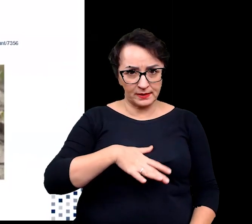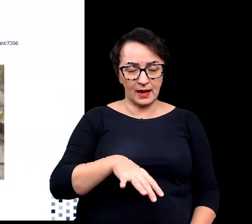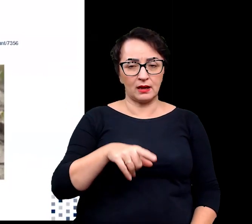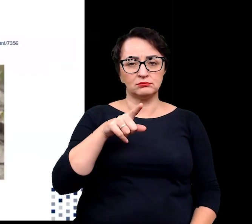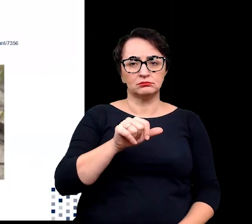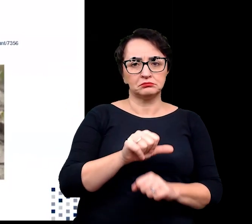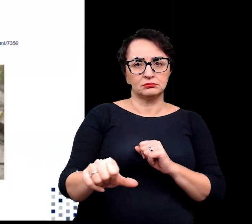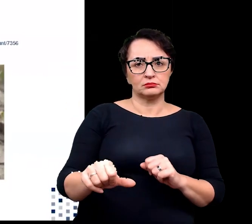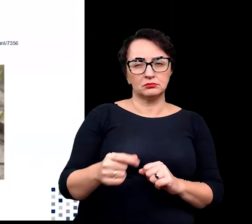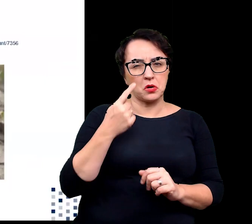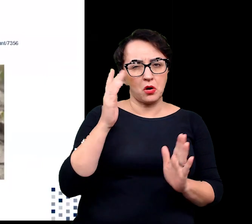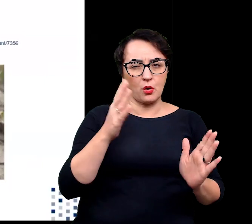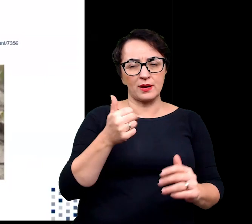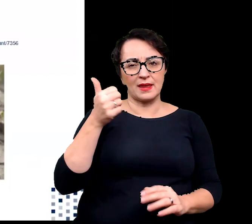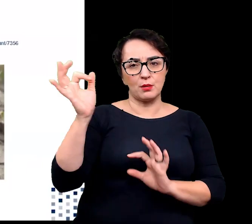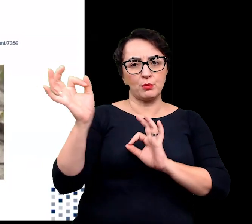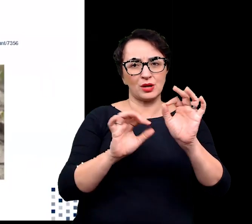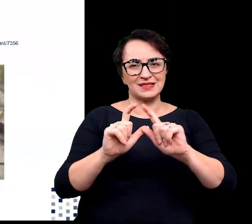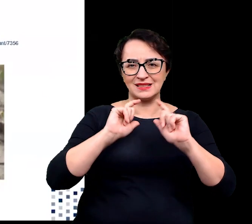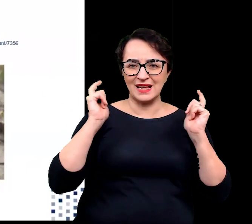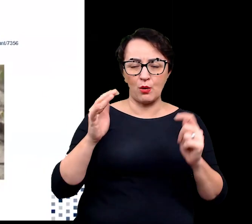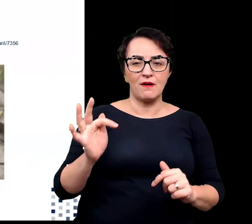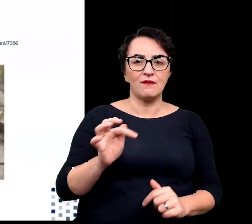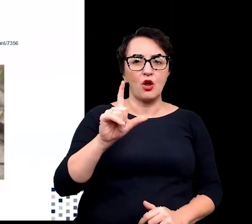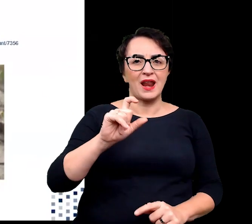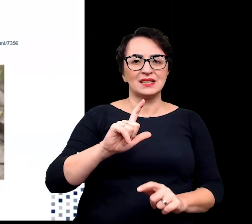stanowią około 1% całej flory świata.